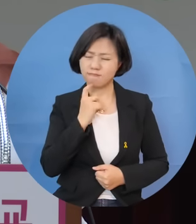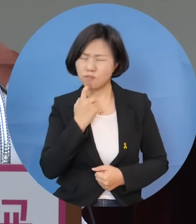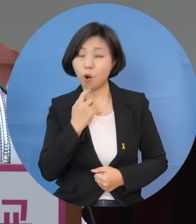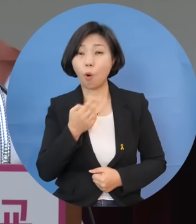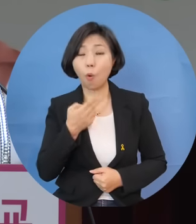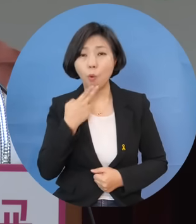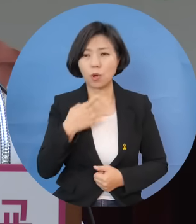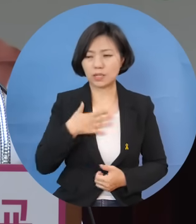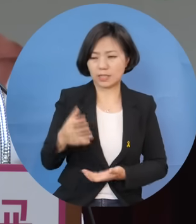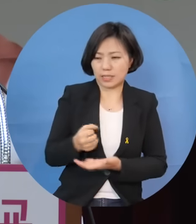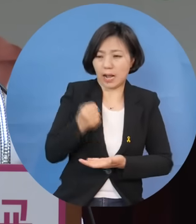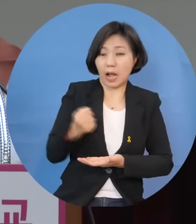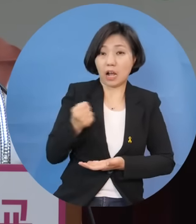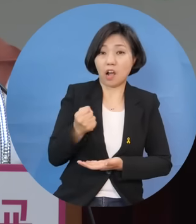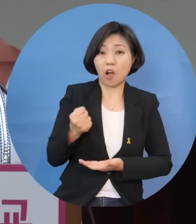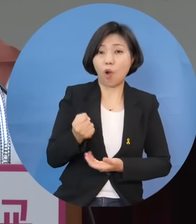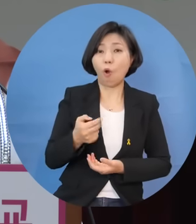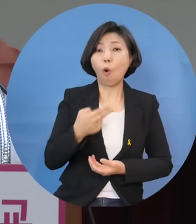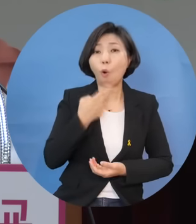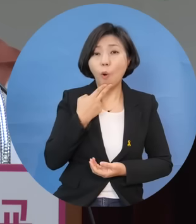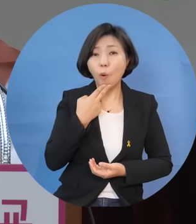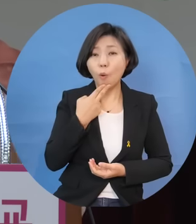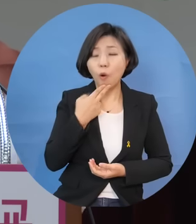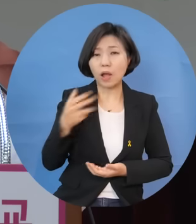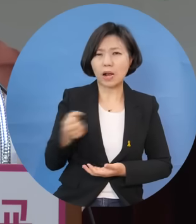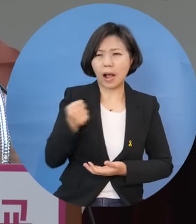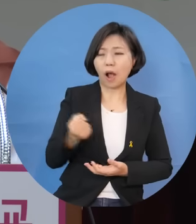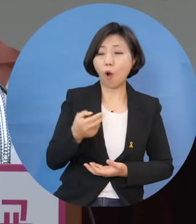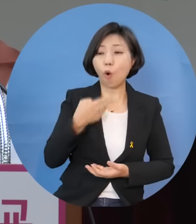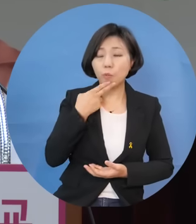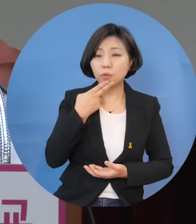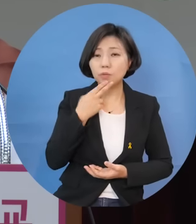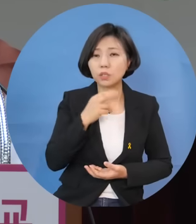거지니까 아무 것도 없잖아요. 그러면 뭐할 일도 없다?